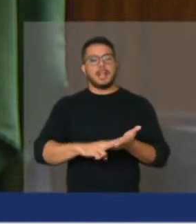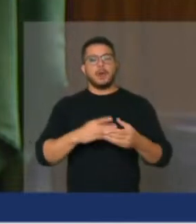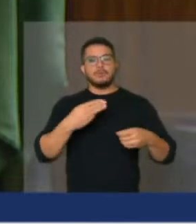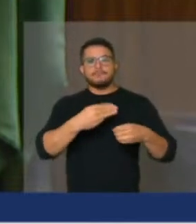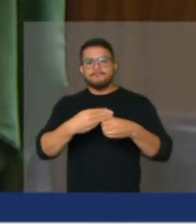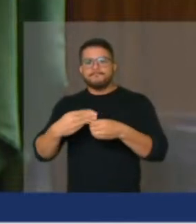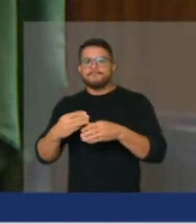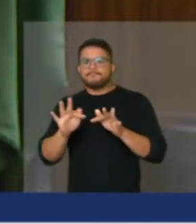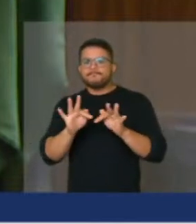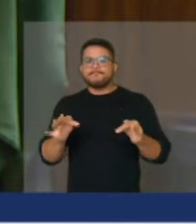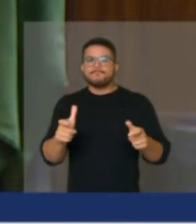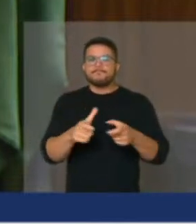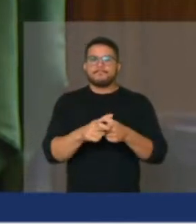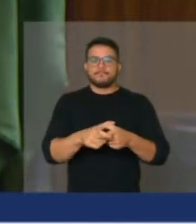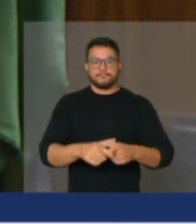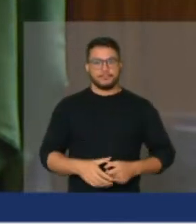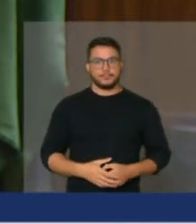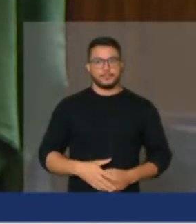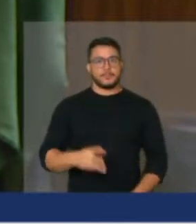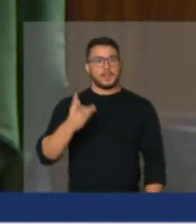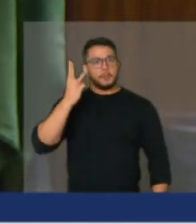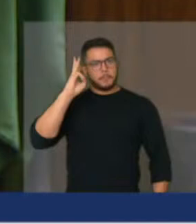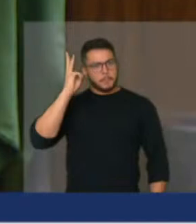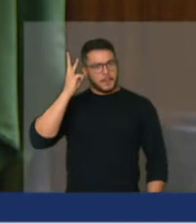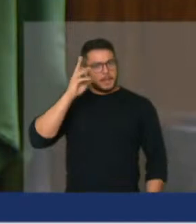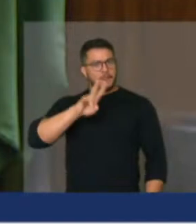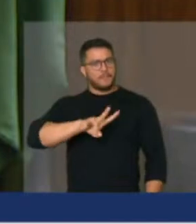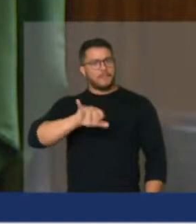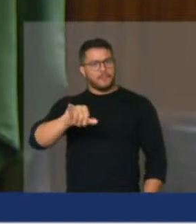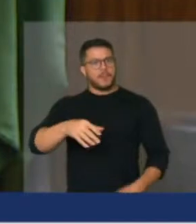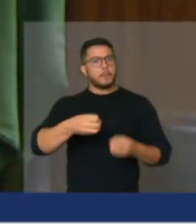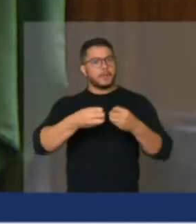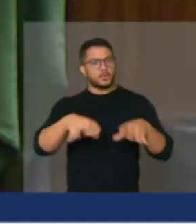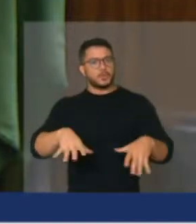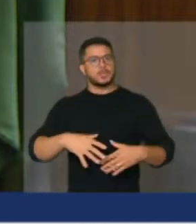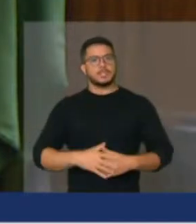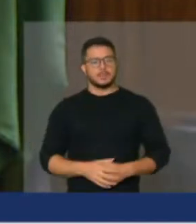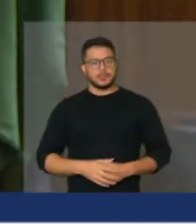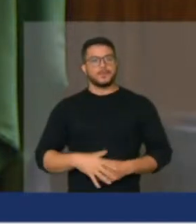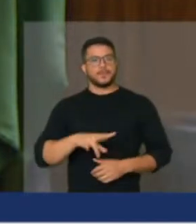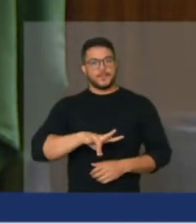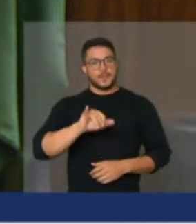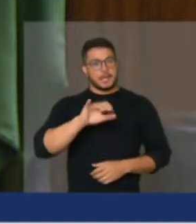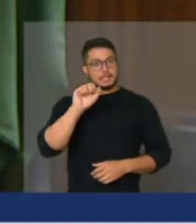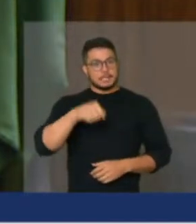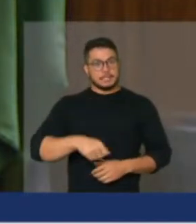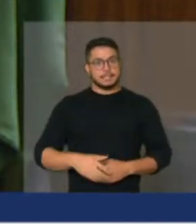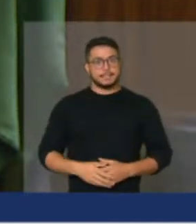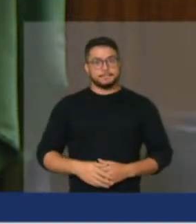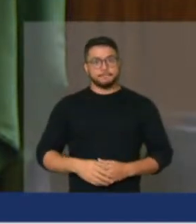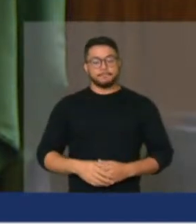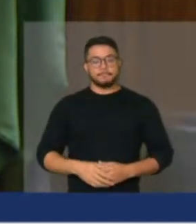MARANHÃO VAI SER BRUTALMENTE PREJUDICADO COM A PRIVATIZAÇÃO DOS CORREIOS, QUE É A ÚNICA... É O ÚNICO ESTABELECIMENTO FEDERAL QUE